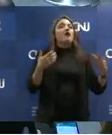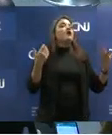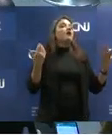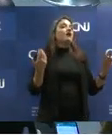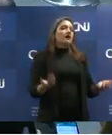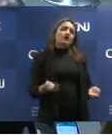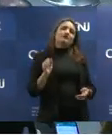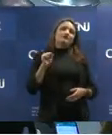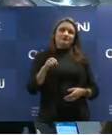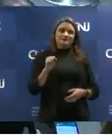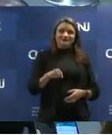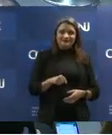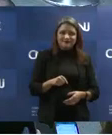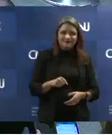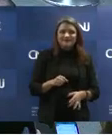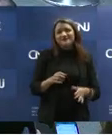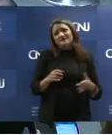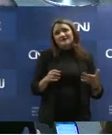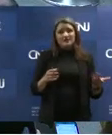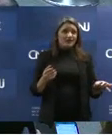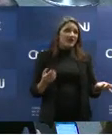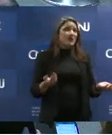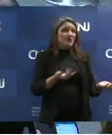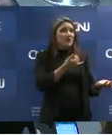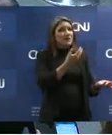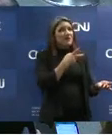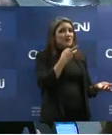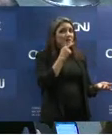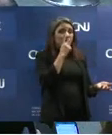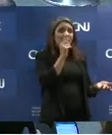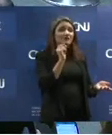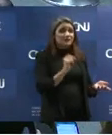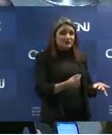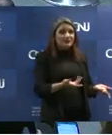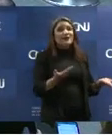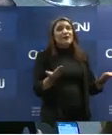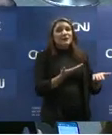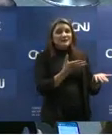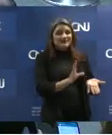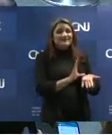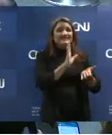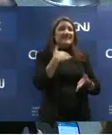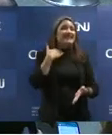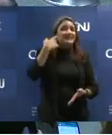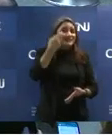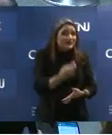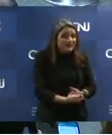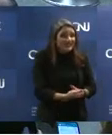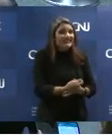Não, talvez porque o conselheiro Richard é juiz, eu quis tirar das suas costas o ministro.